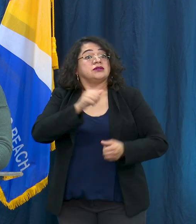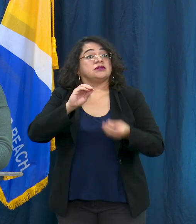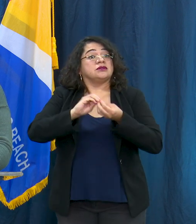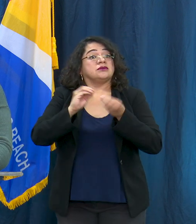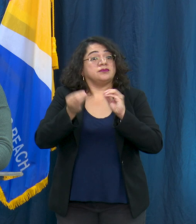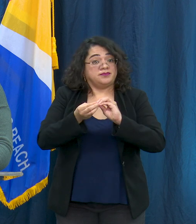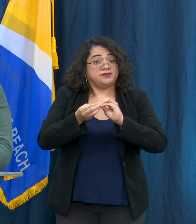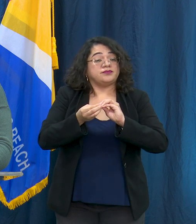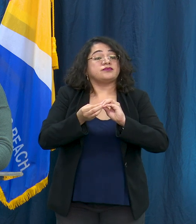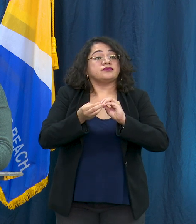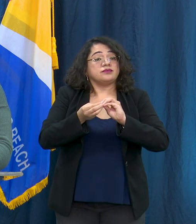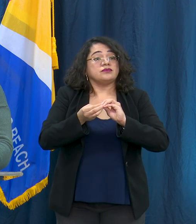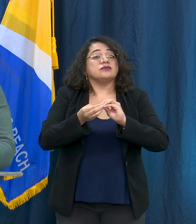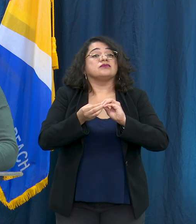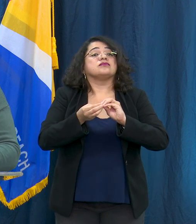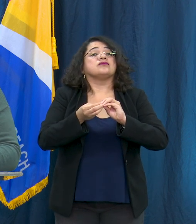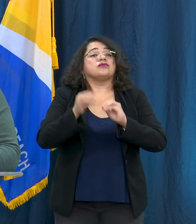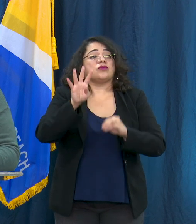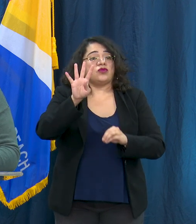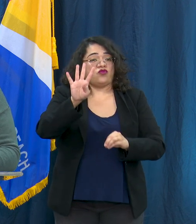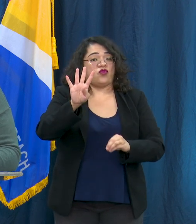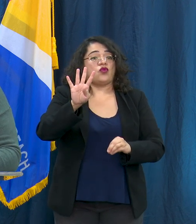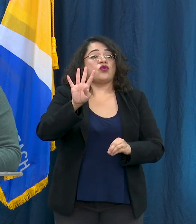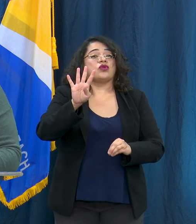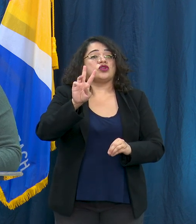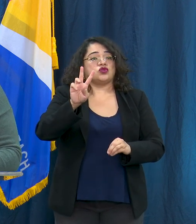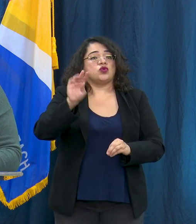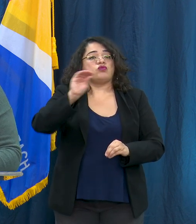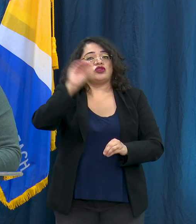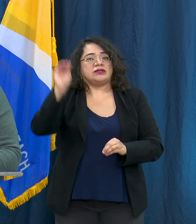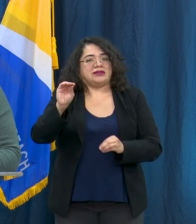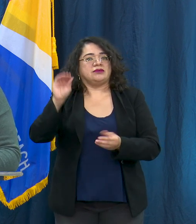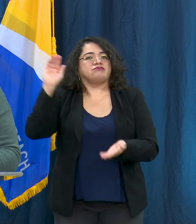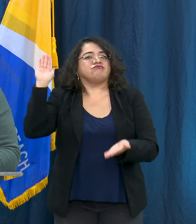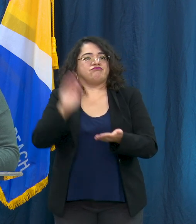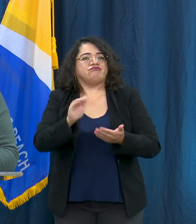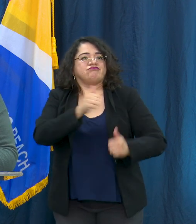AA falta de vivienda esto reflexes lardo del trabajo de la ciudad y la salida